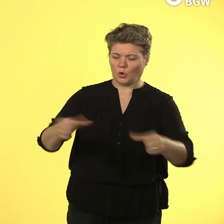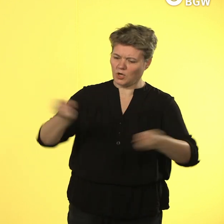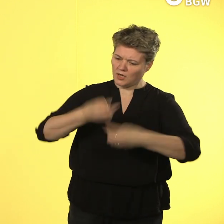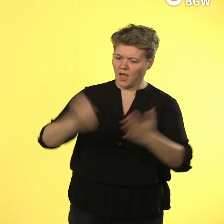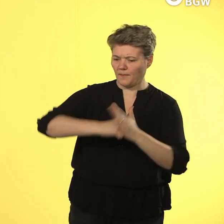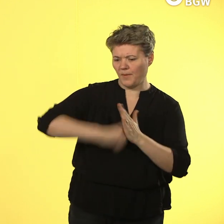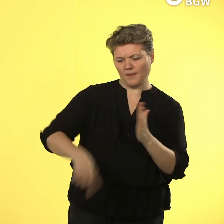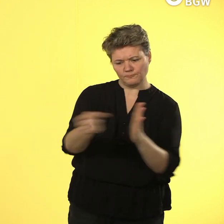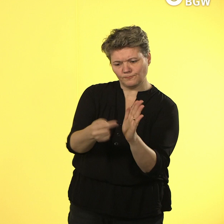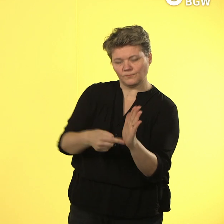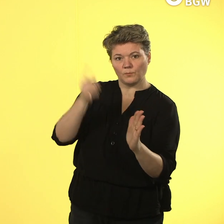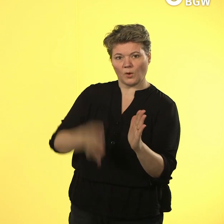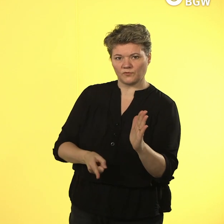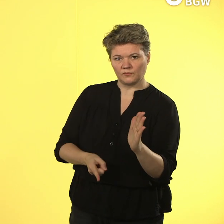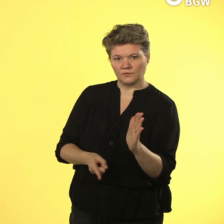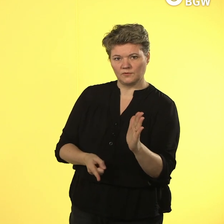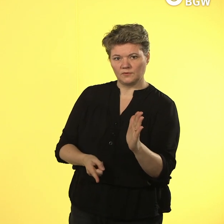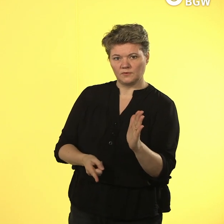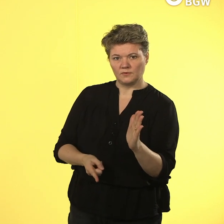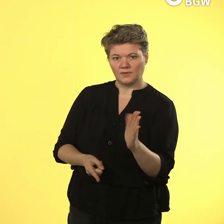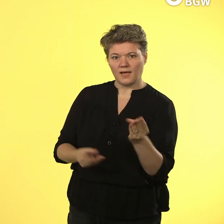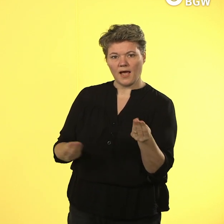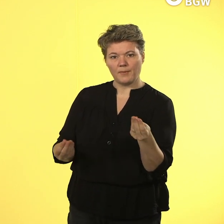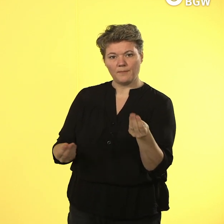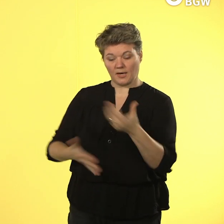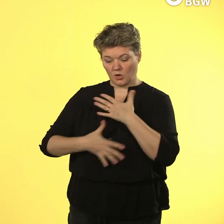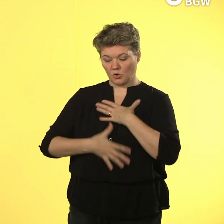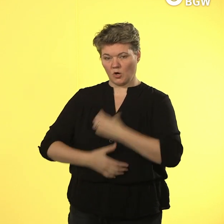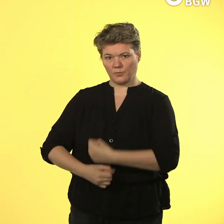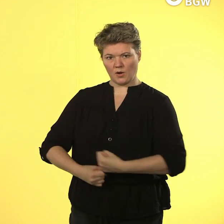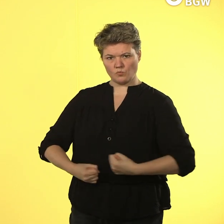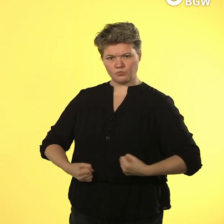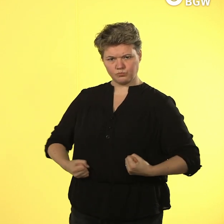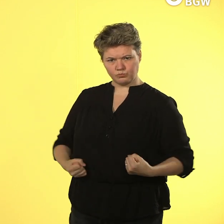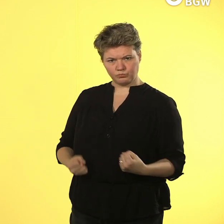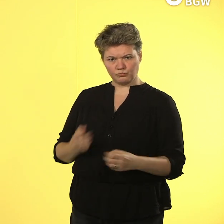mit einer Körperhaltung, begegne ich der Frau Meier. Die deswegen das Verhalten erst recht bei mir zeigt,